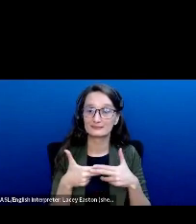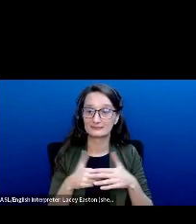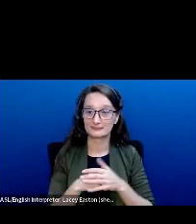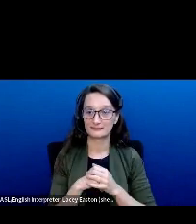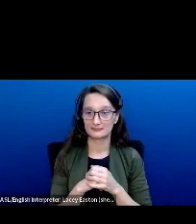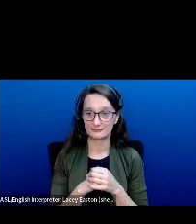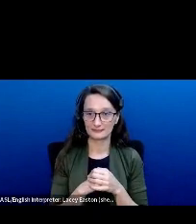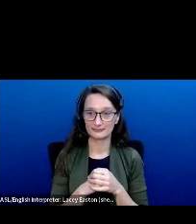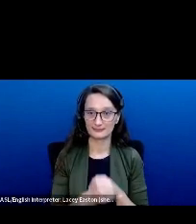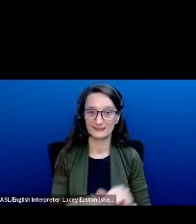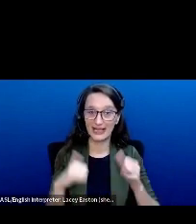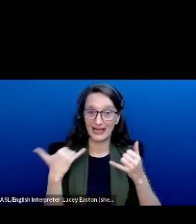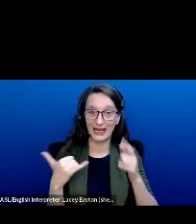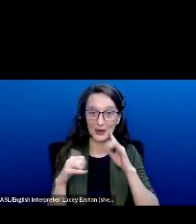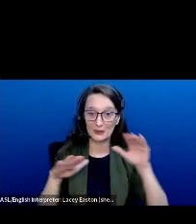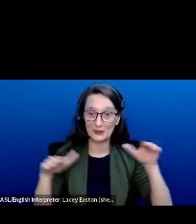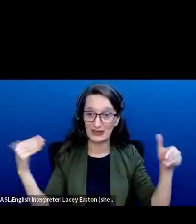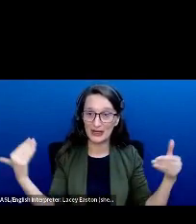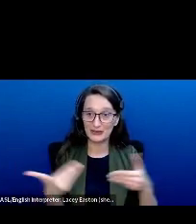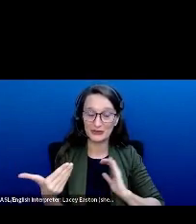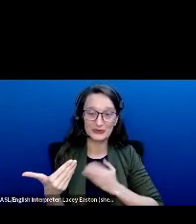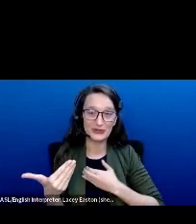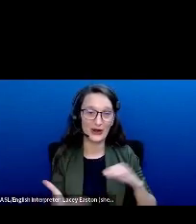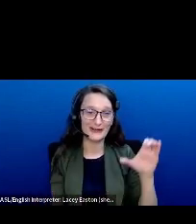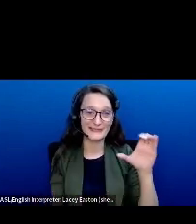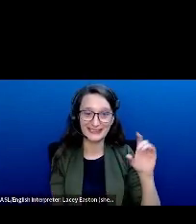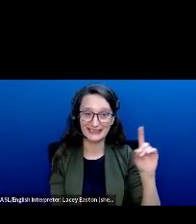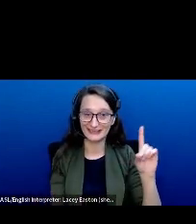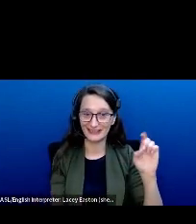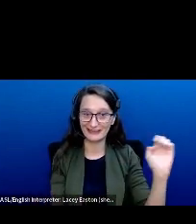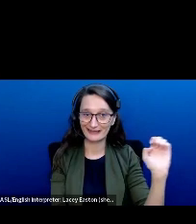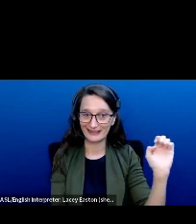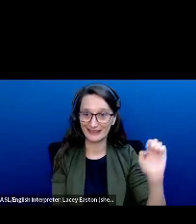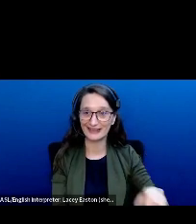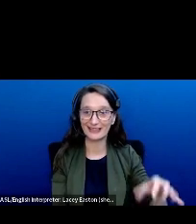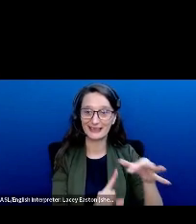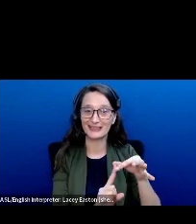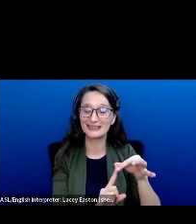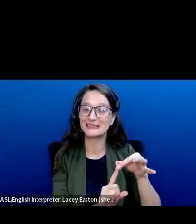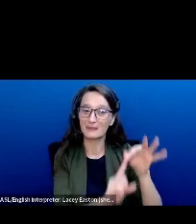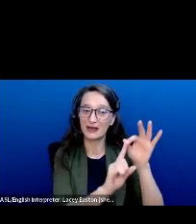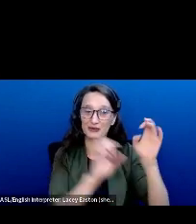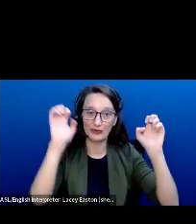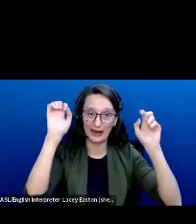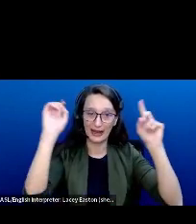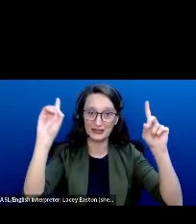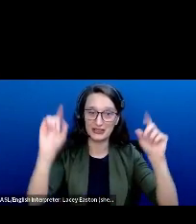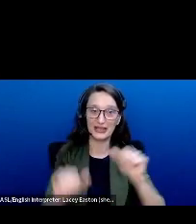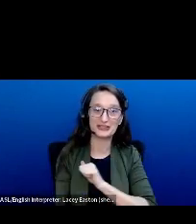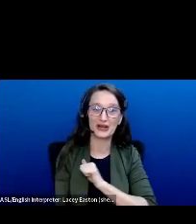Ahora presentaré a nuestra Directora Asociada de